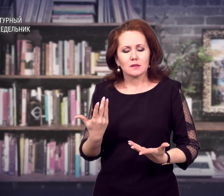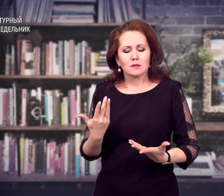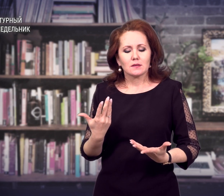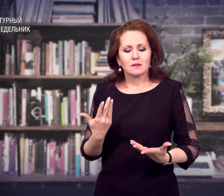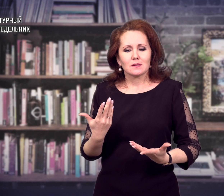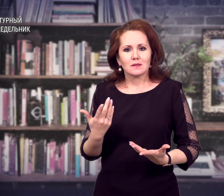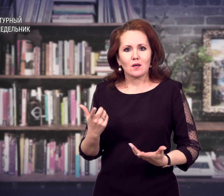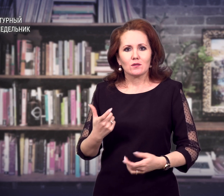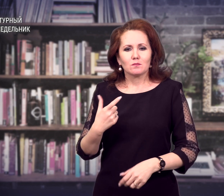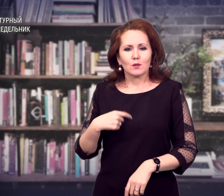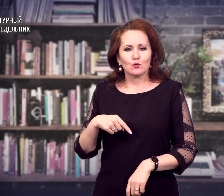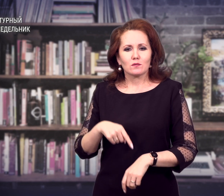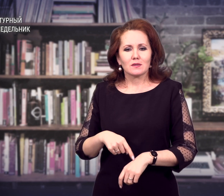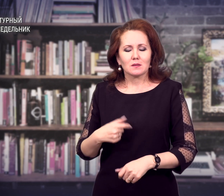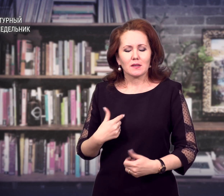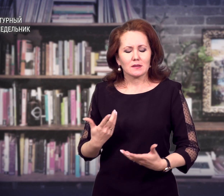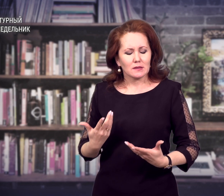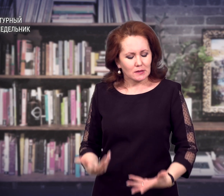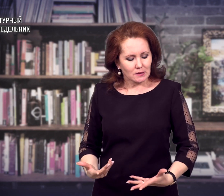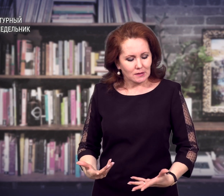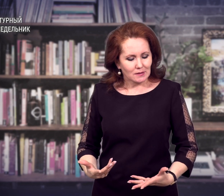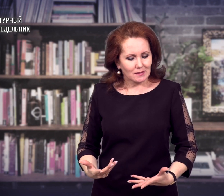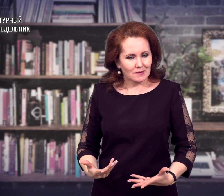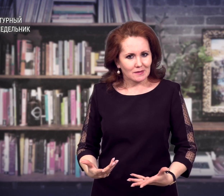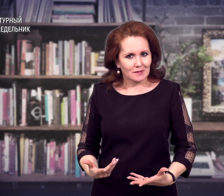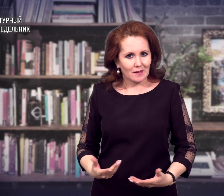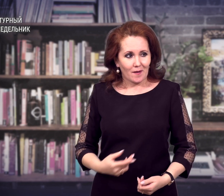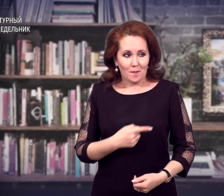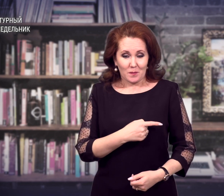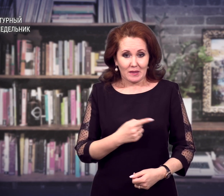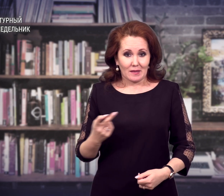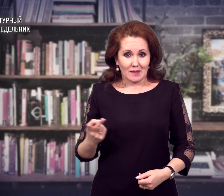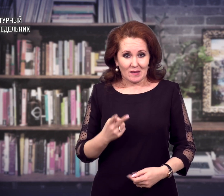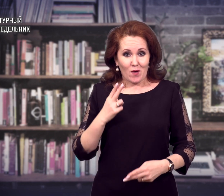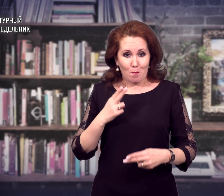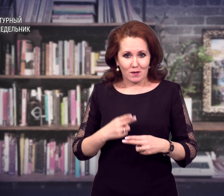Старшему стало неловко.